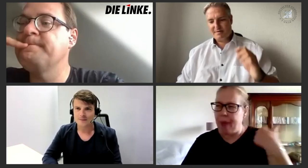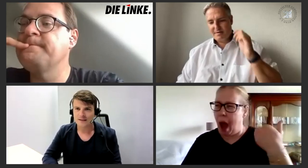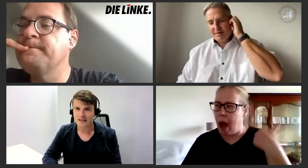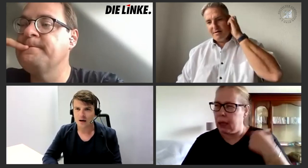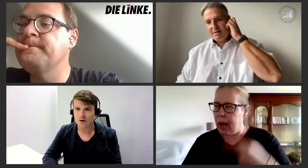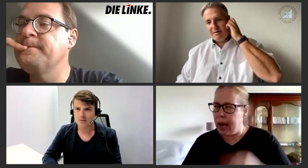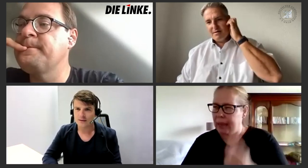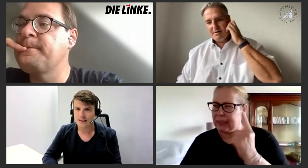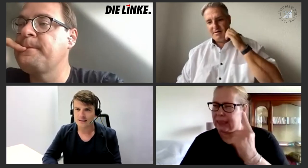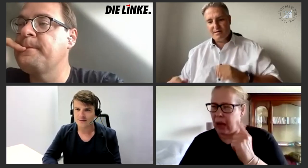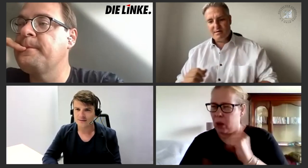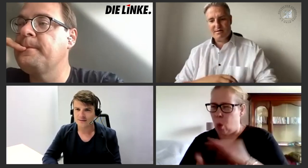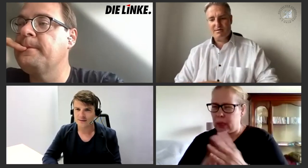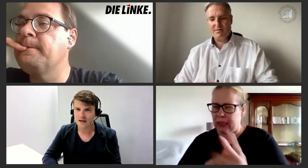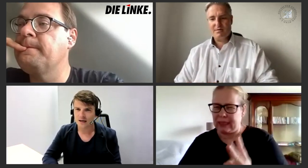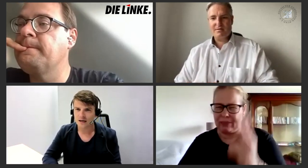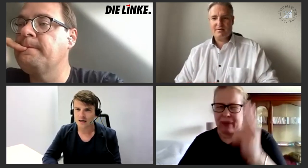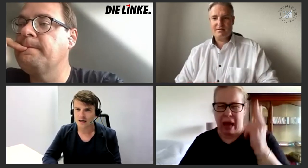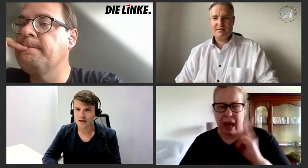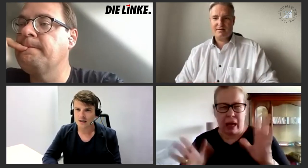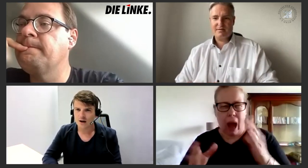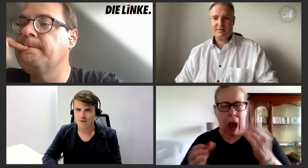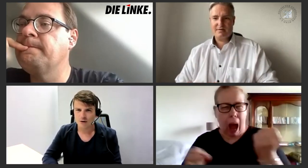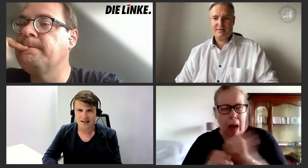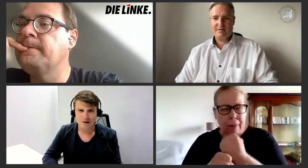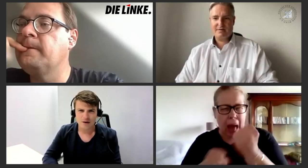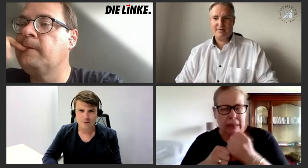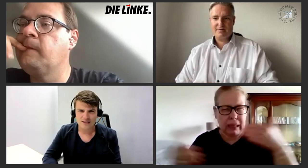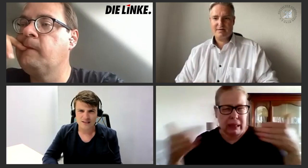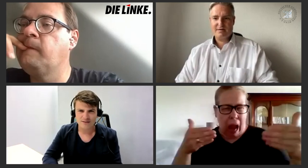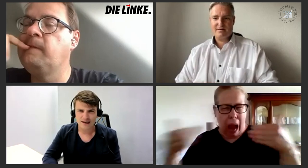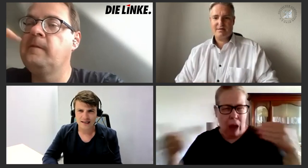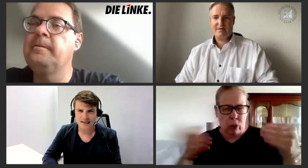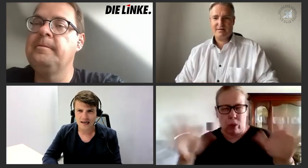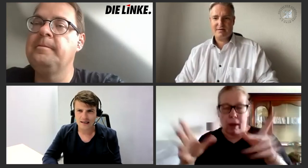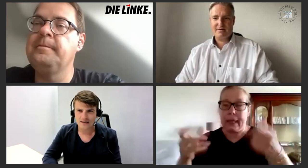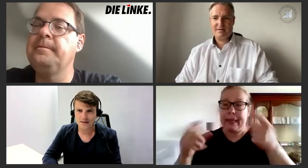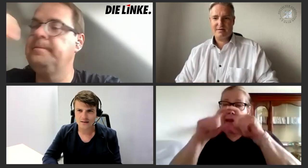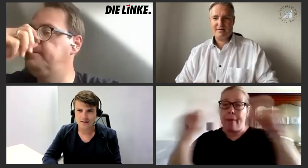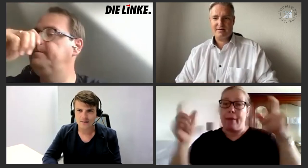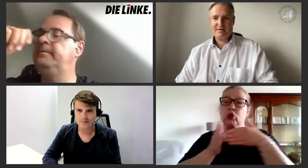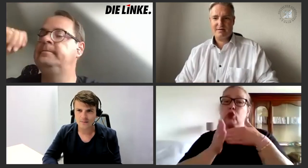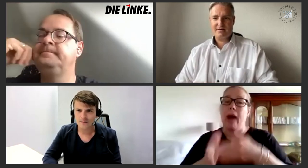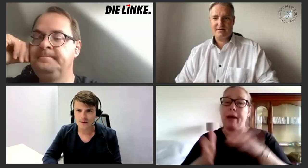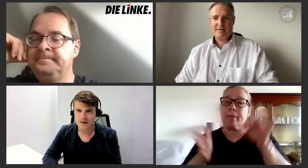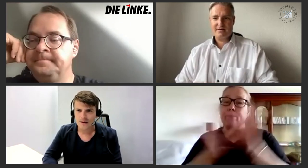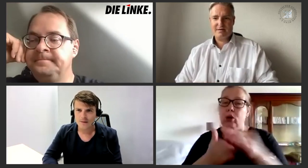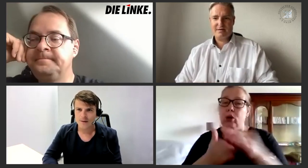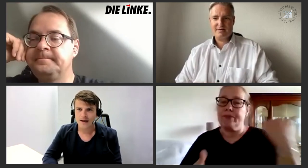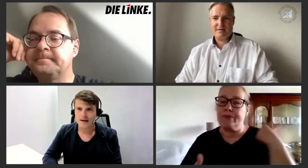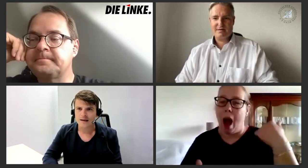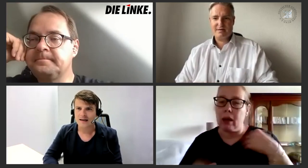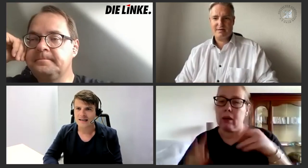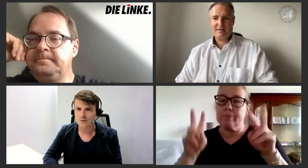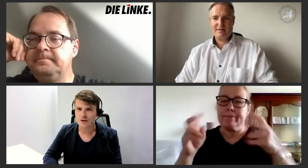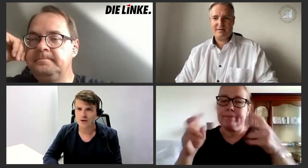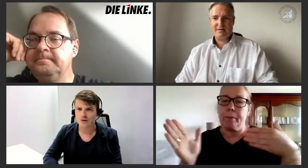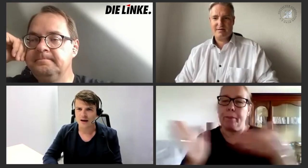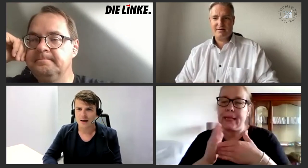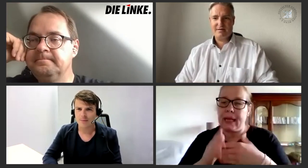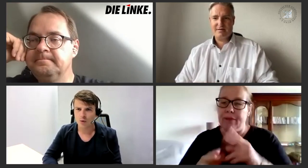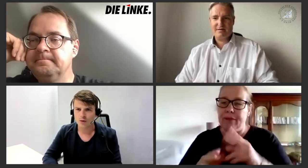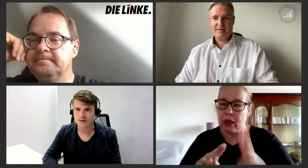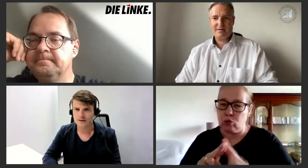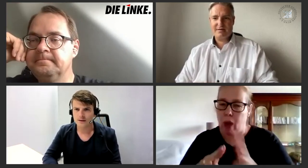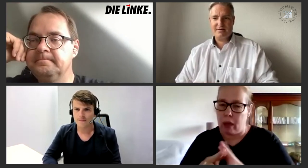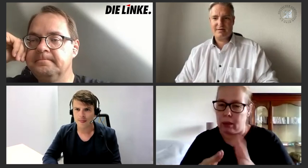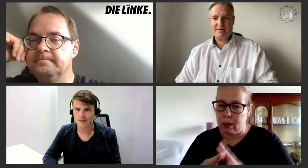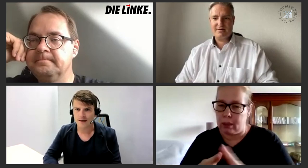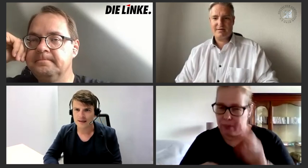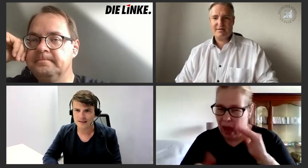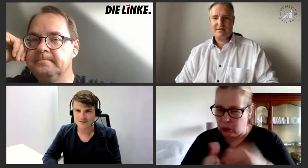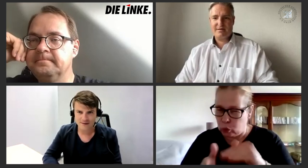ich glaube das war vor einem Jahr oder vor zwei Jahren. Da ging es um den Schwerpunkt